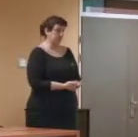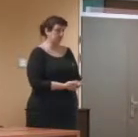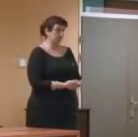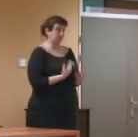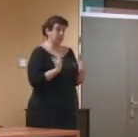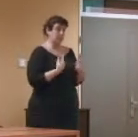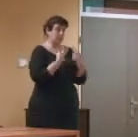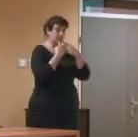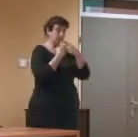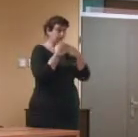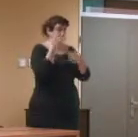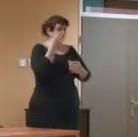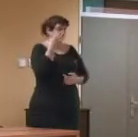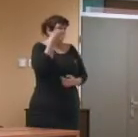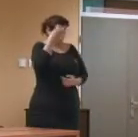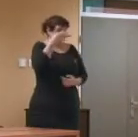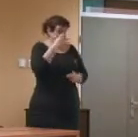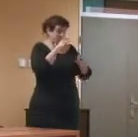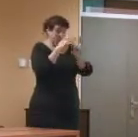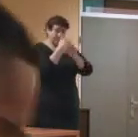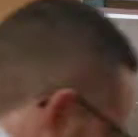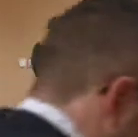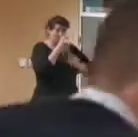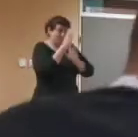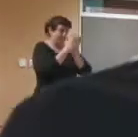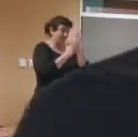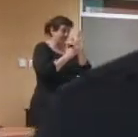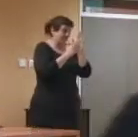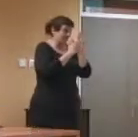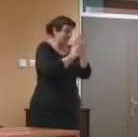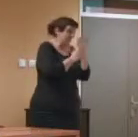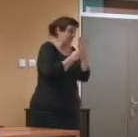realidad en el caso valenciano ha superado la ficción, y hay historias